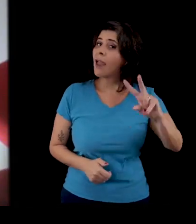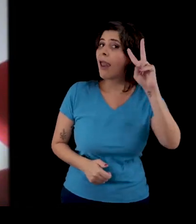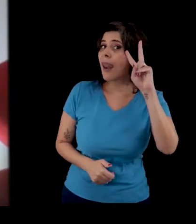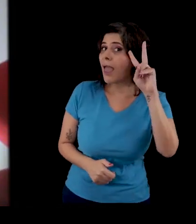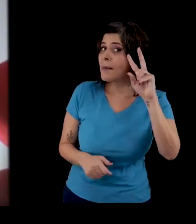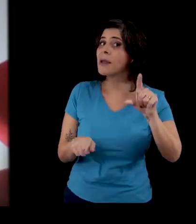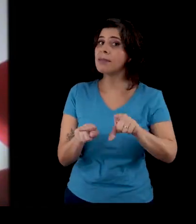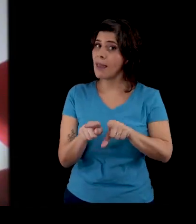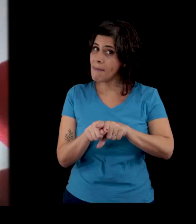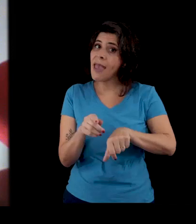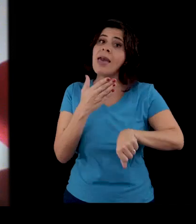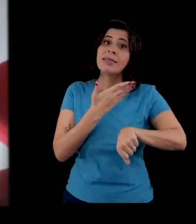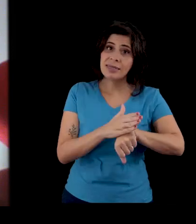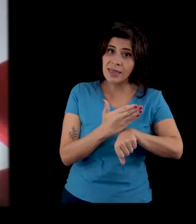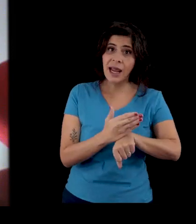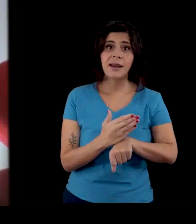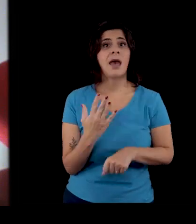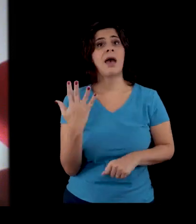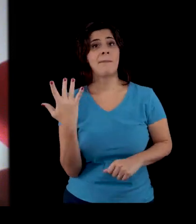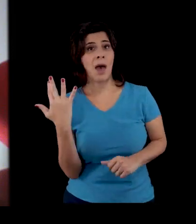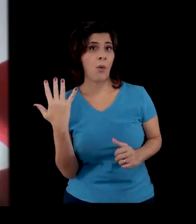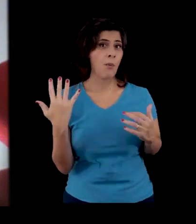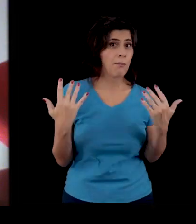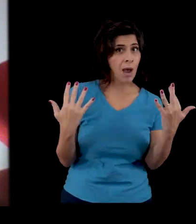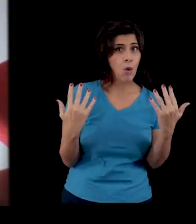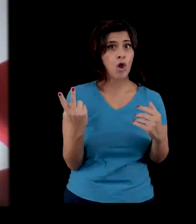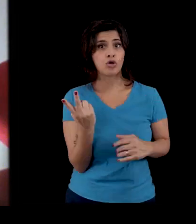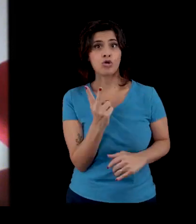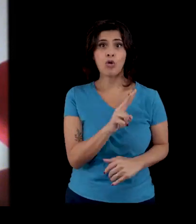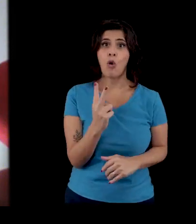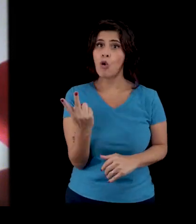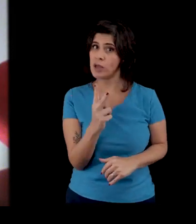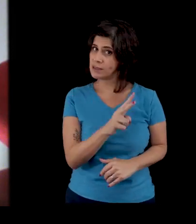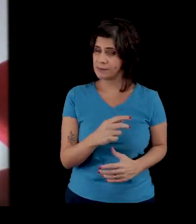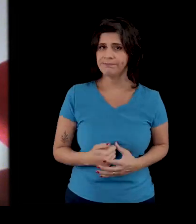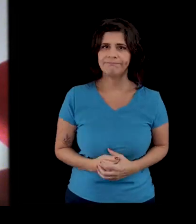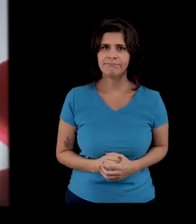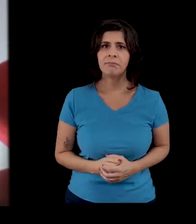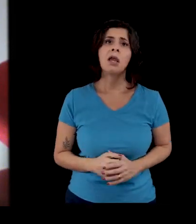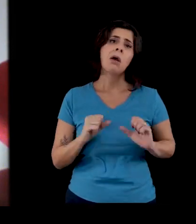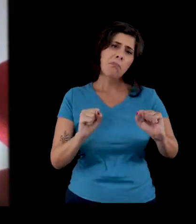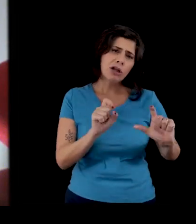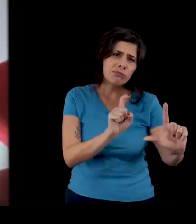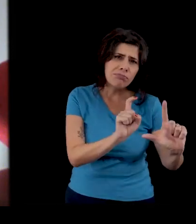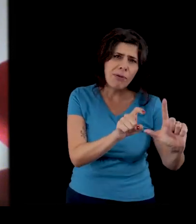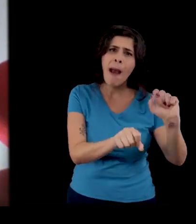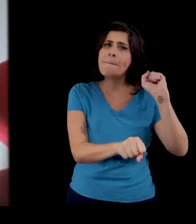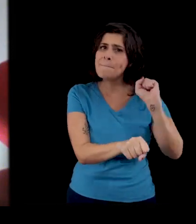Lembrem também de treinar com a outra mão. Para isso, você pode dar um pause no vídeo,